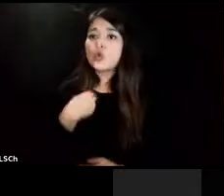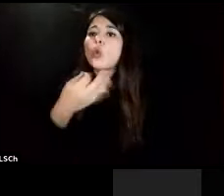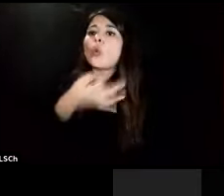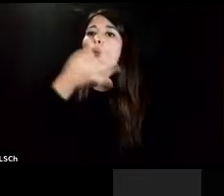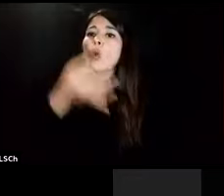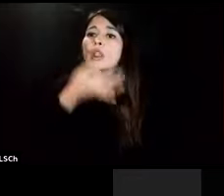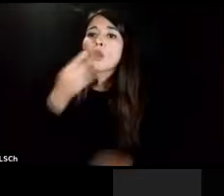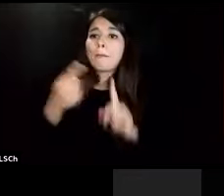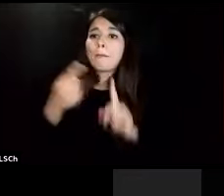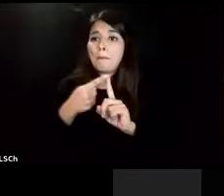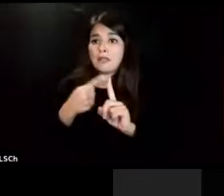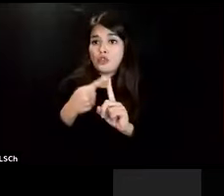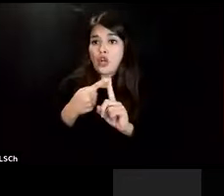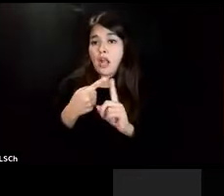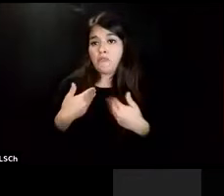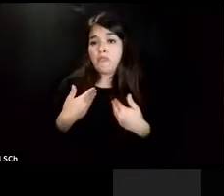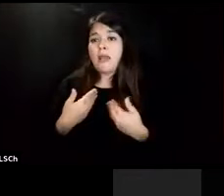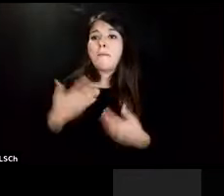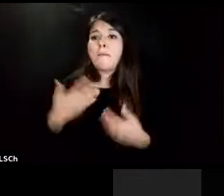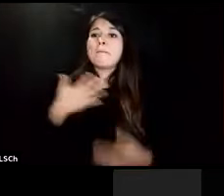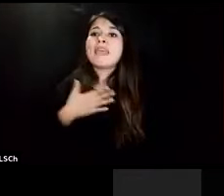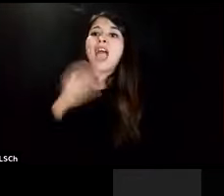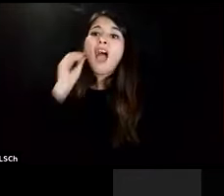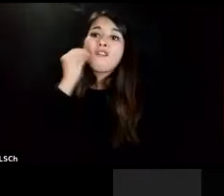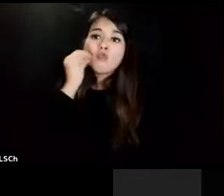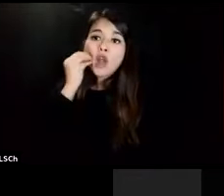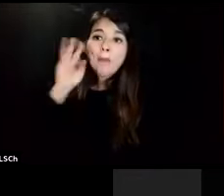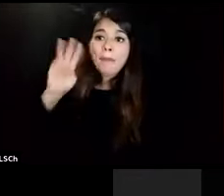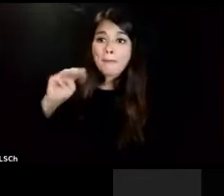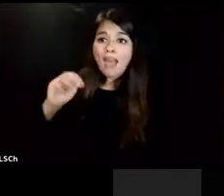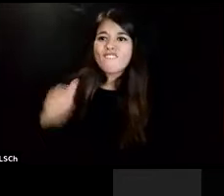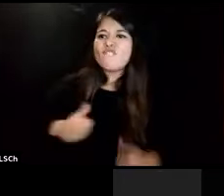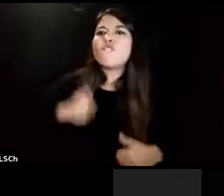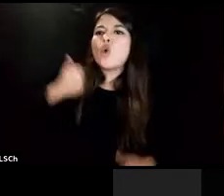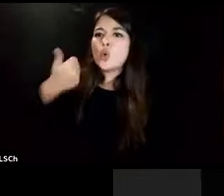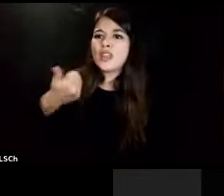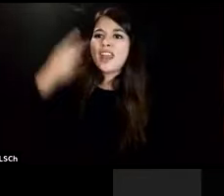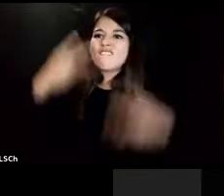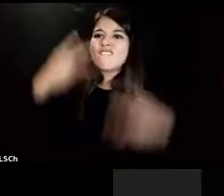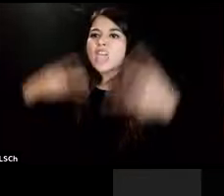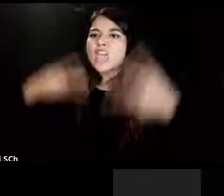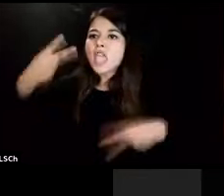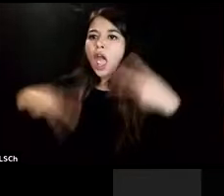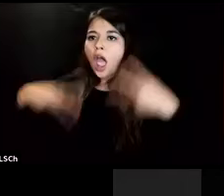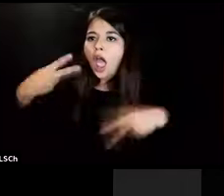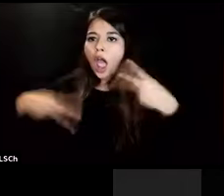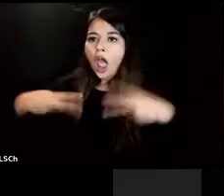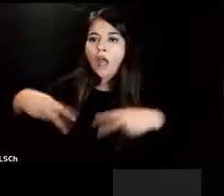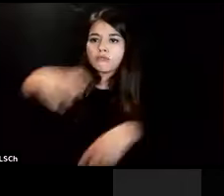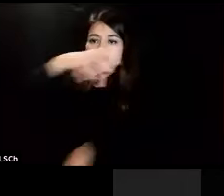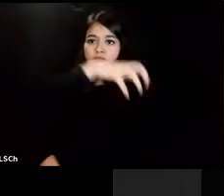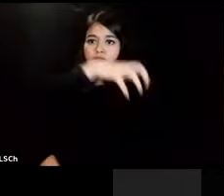que es que mi abuela materna era voluntaria en Viña en Viña del Mar en Chile- y grababa libros